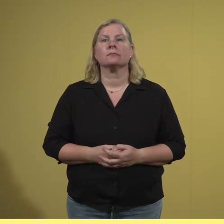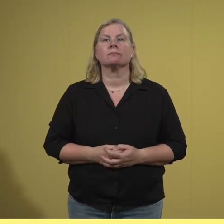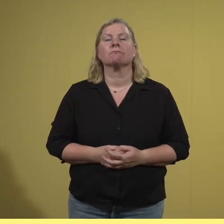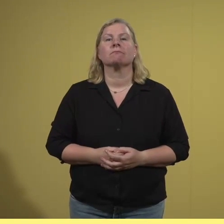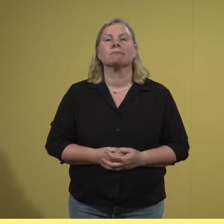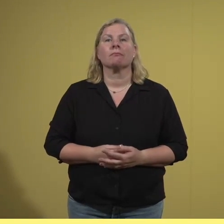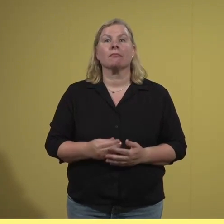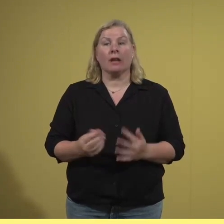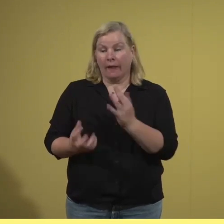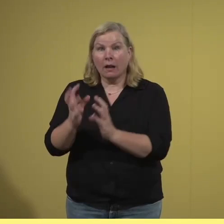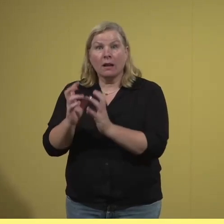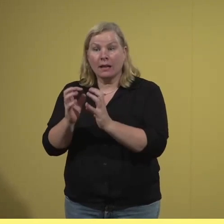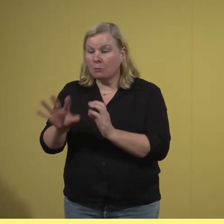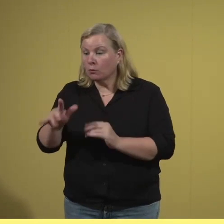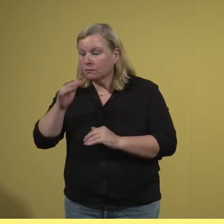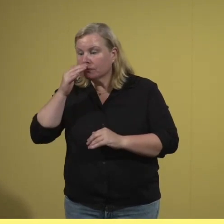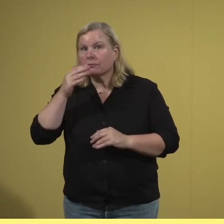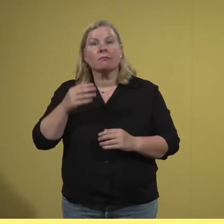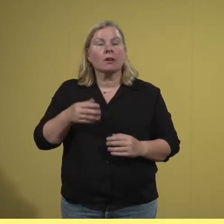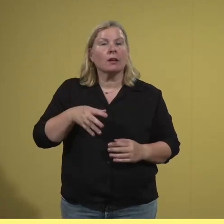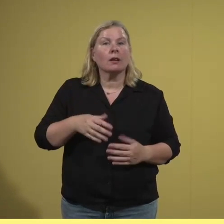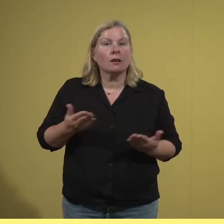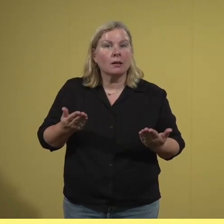Schnupper doch noch mal an unserer Limo. Ja, ich nehme das mal.